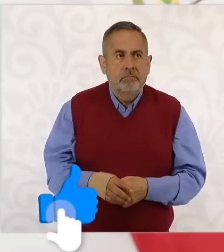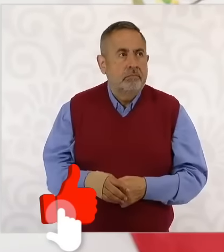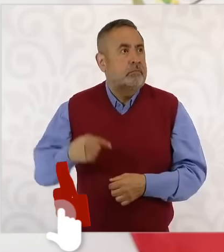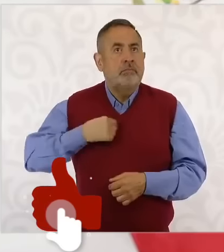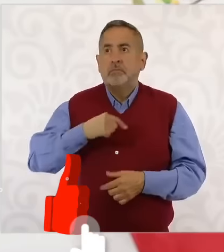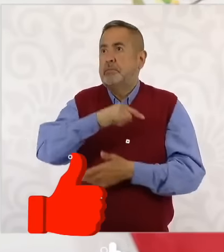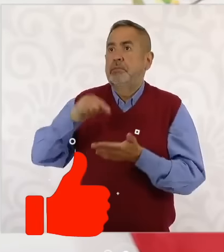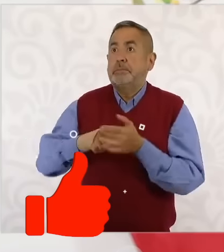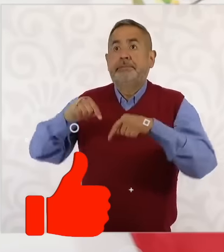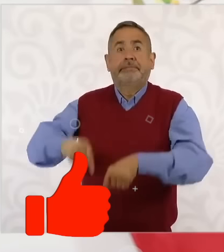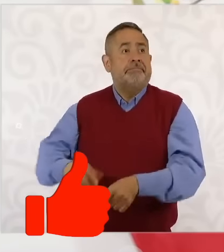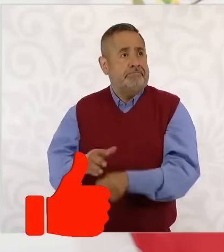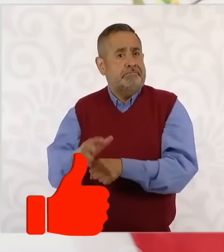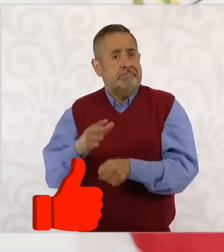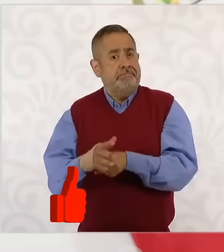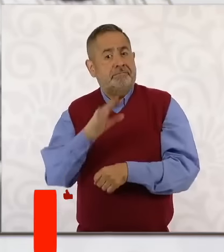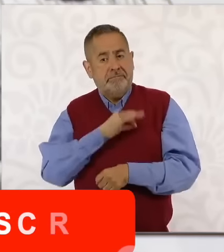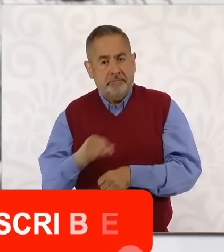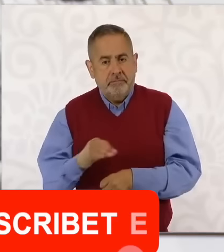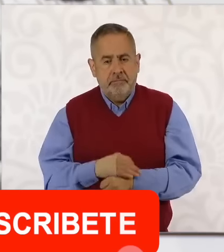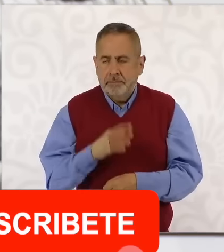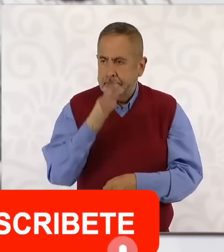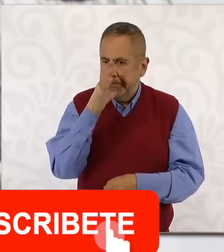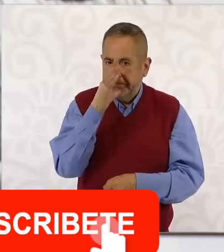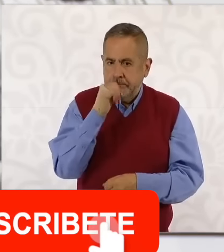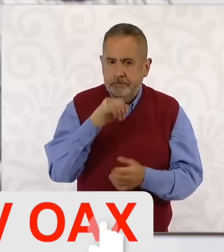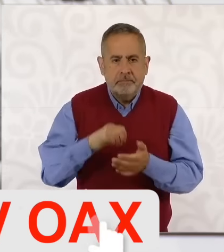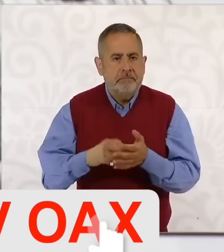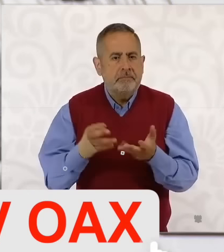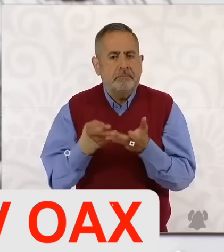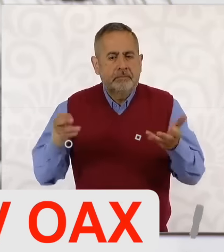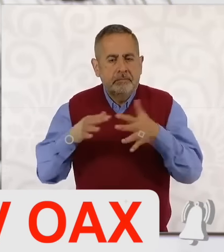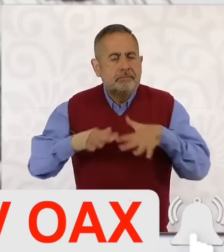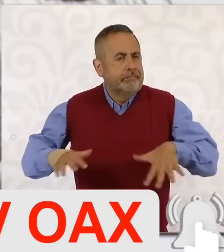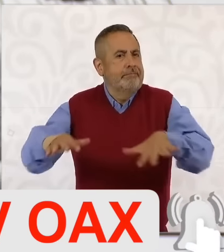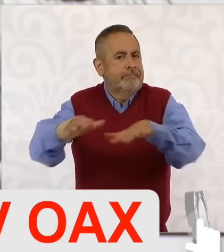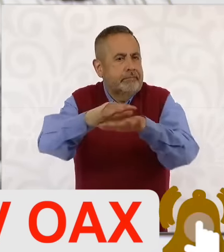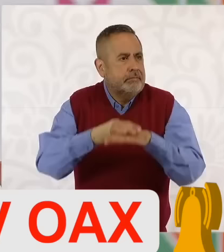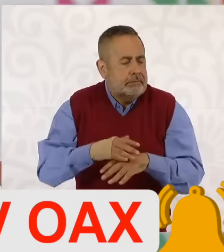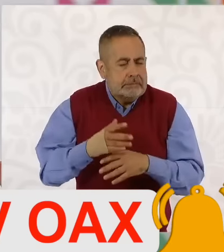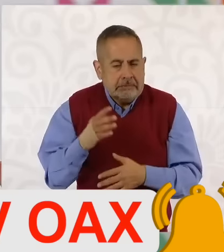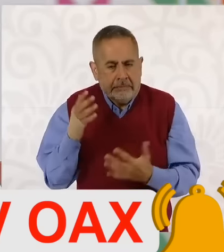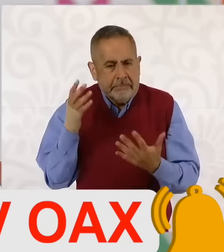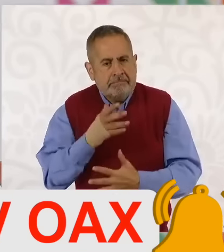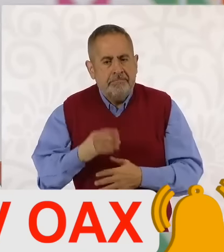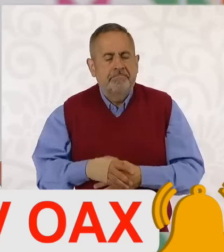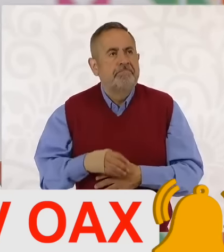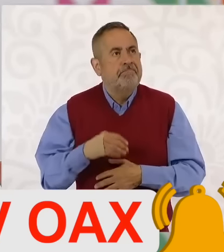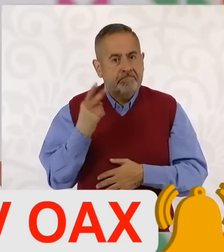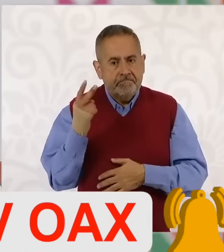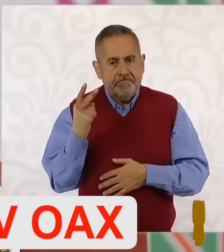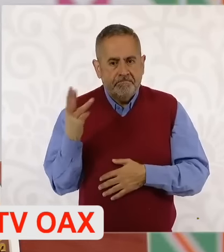no necesariamente los ejidos eh dicen, pues sí los Entonces fueron dos o tres días de poder